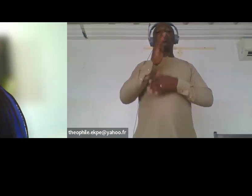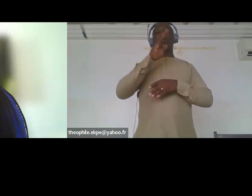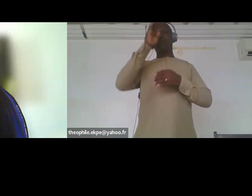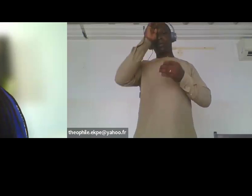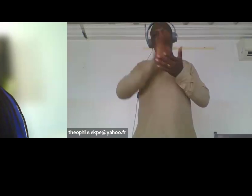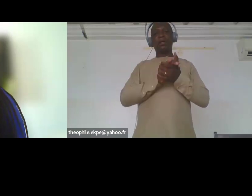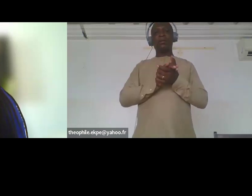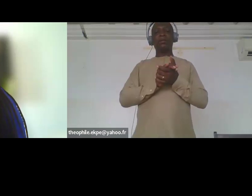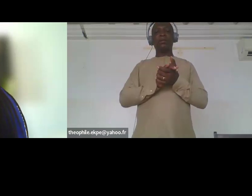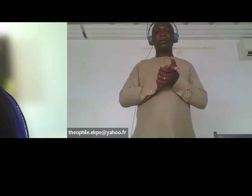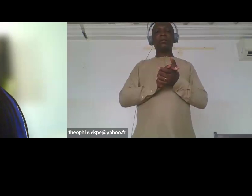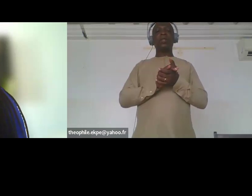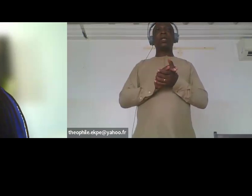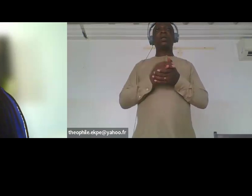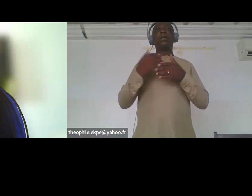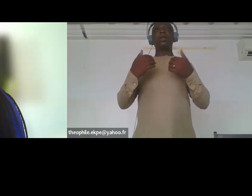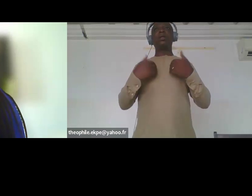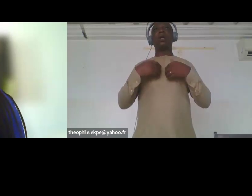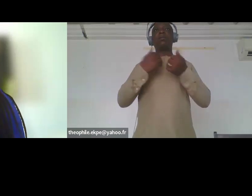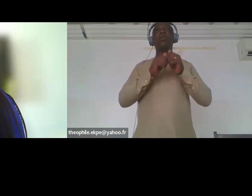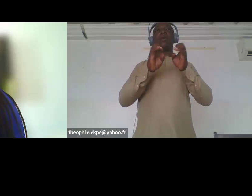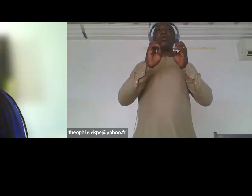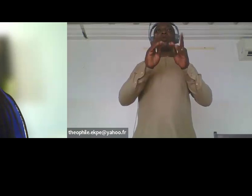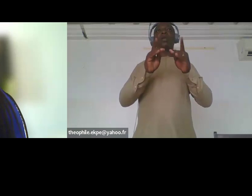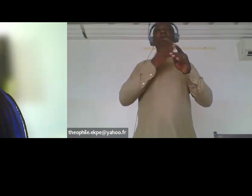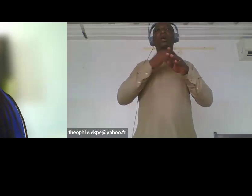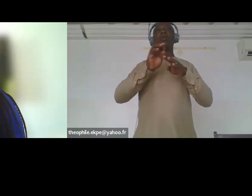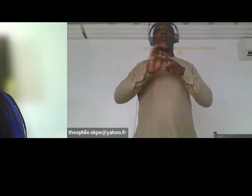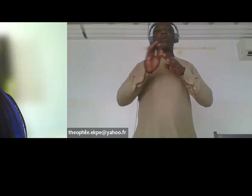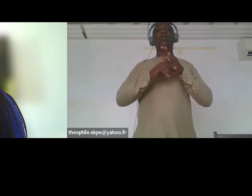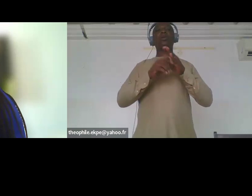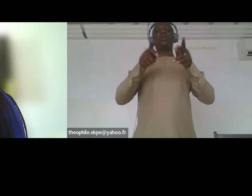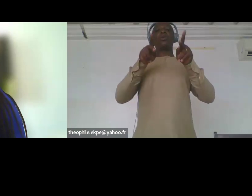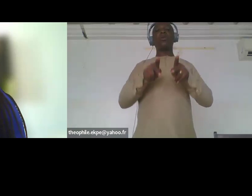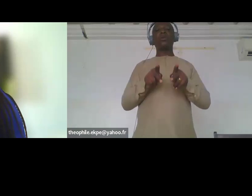il y a un problème d'éducation et de formation qui se pose et les femmes ont